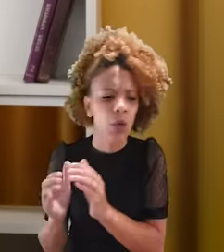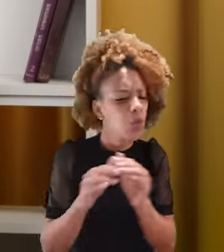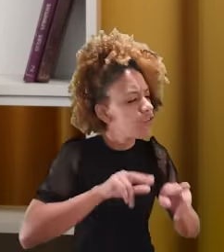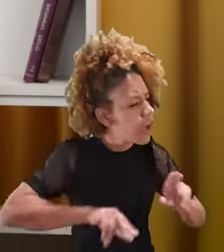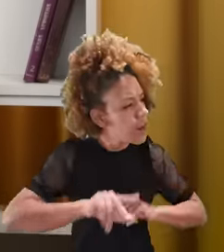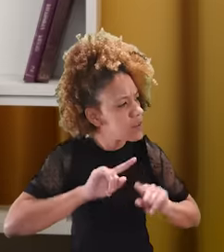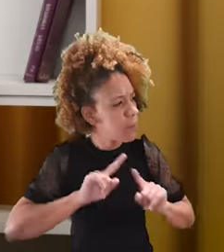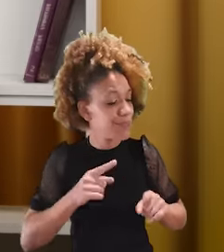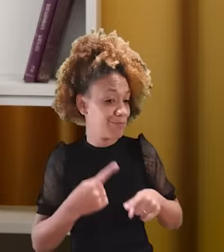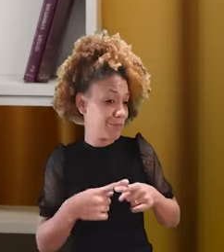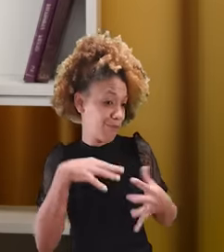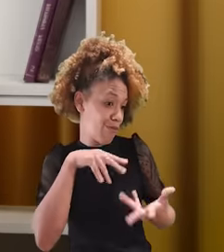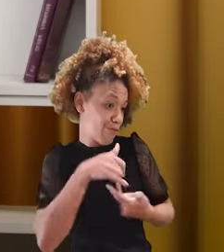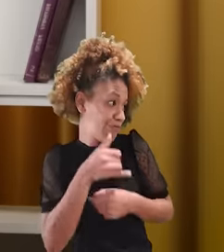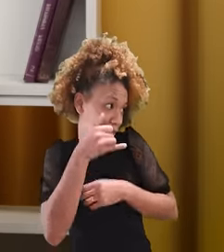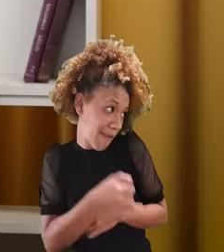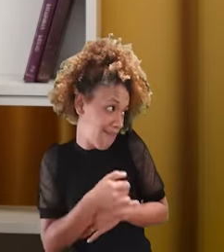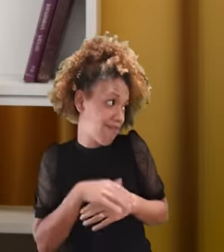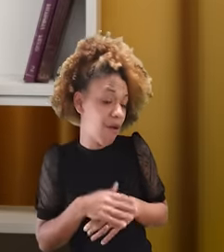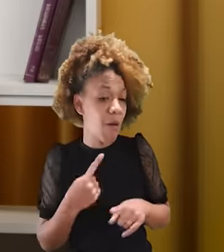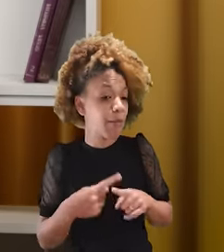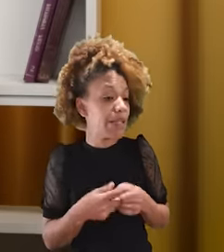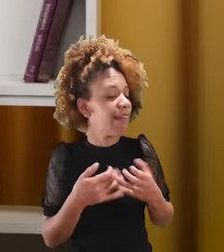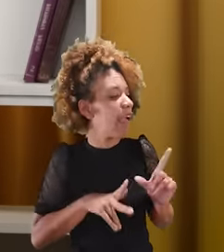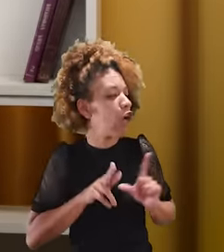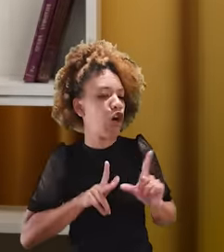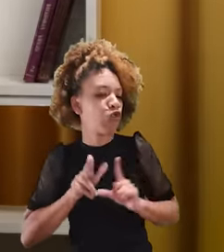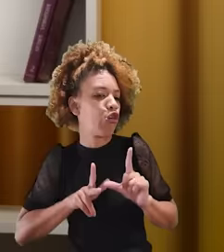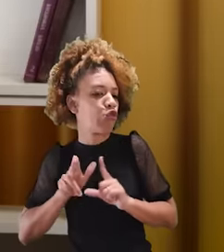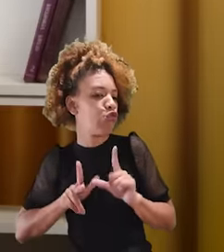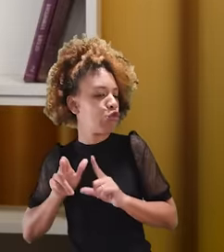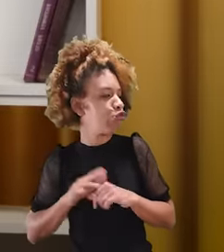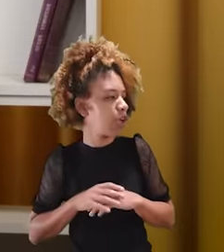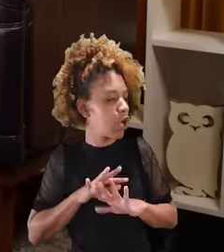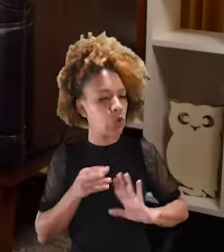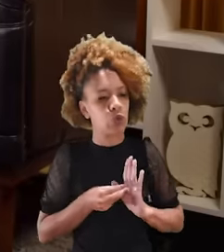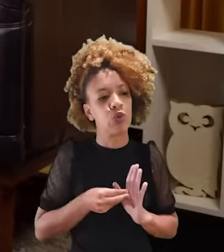mundo tá uma cagada na minha visão porque a gente tá querendo fazer cortes é tudo corte é tudo agora